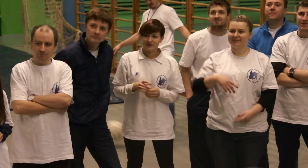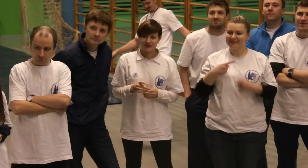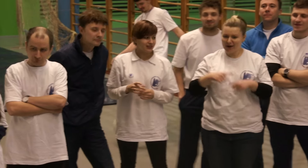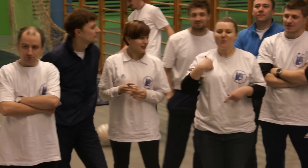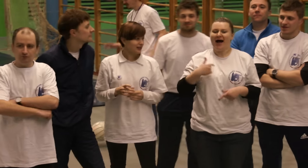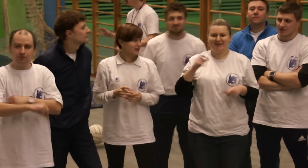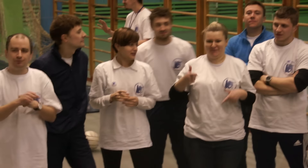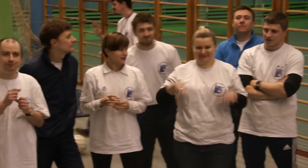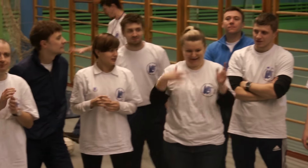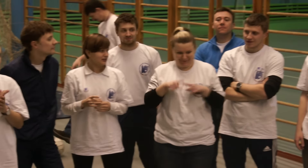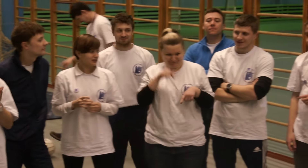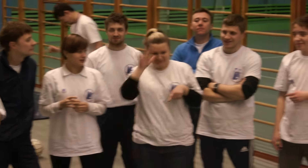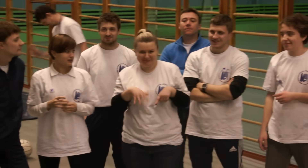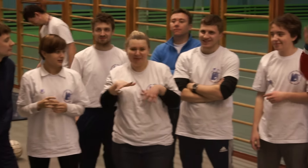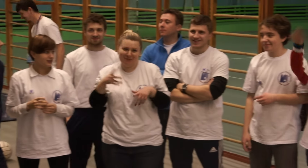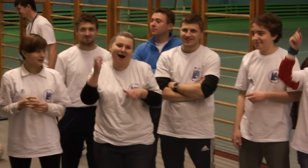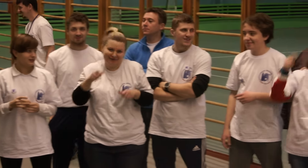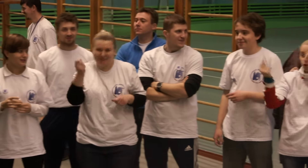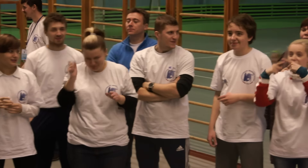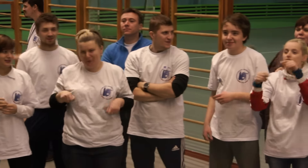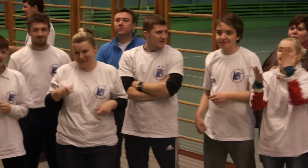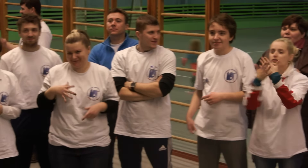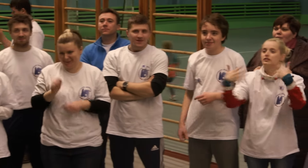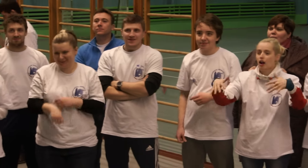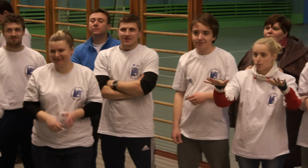в ходе тренинга их было выявлено немало.